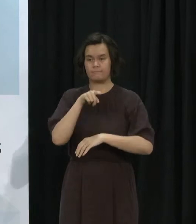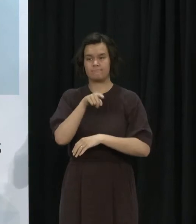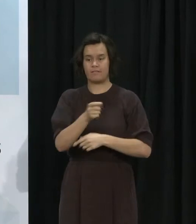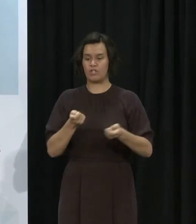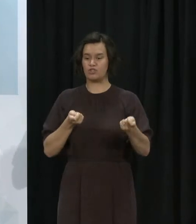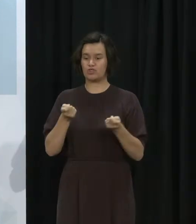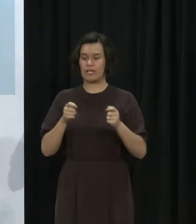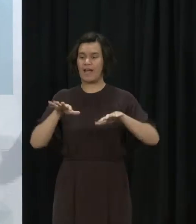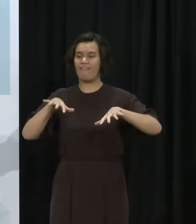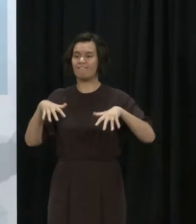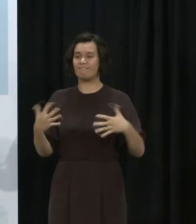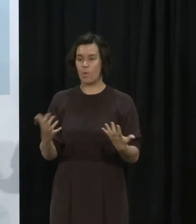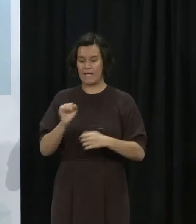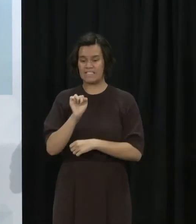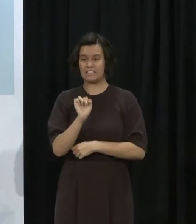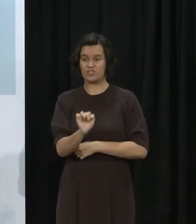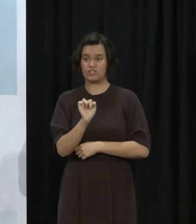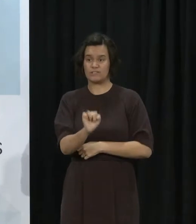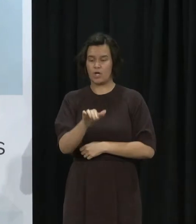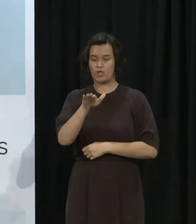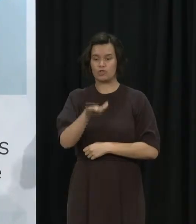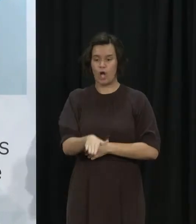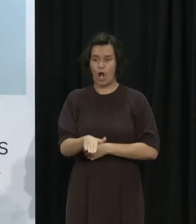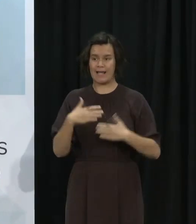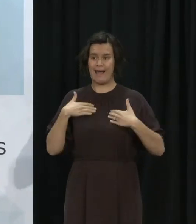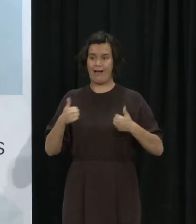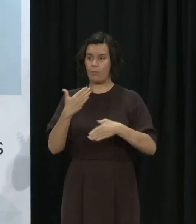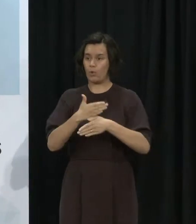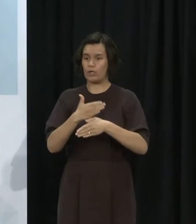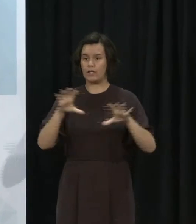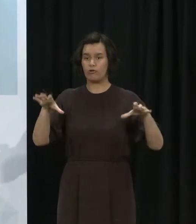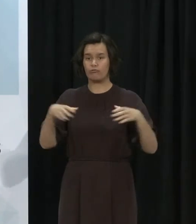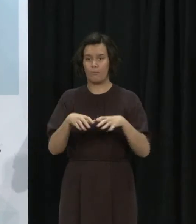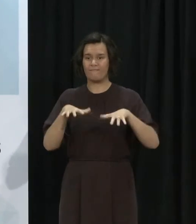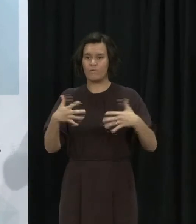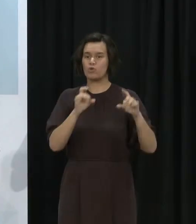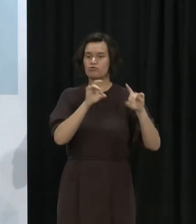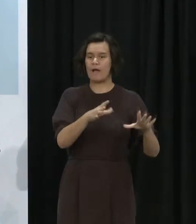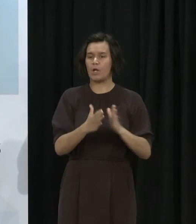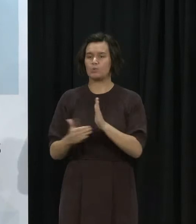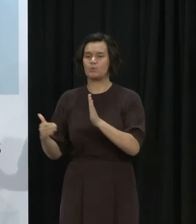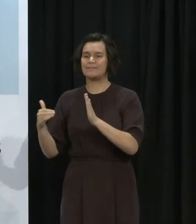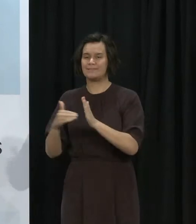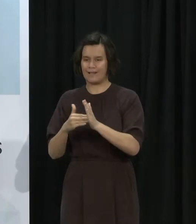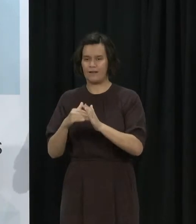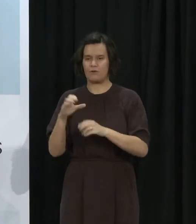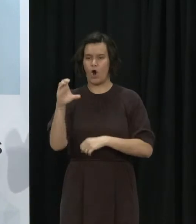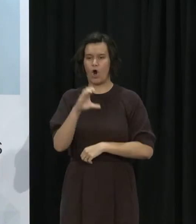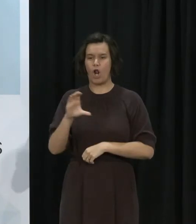kanohi hou te ture ki etahi i a tatou en i tenei wahanga hou o